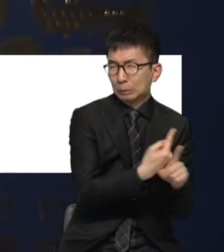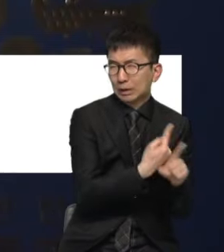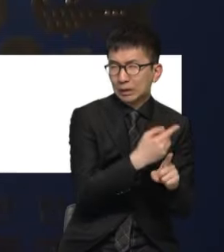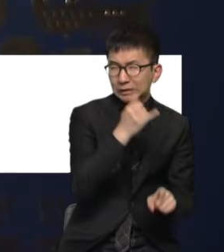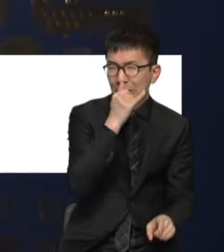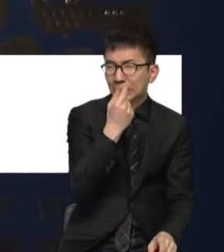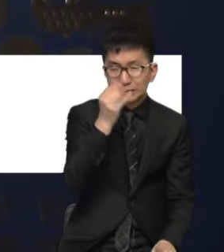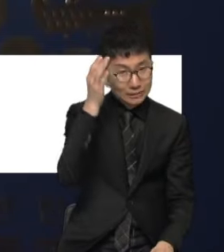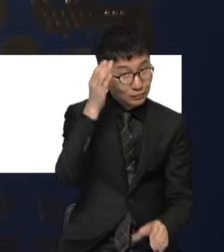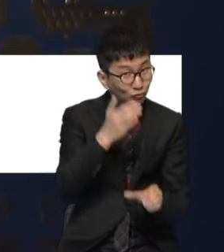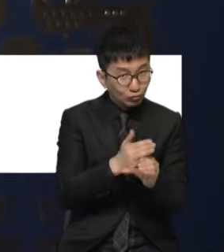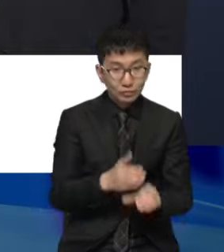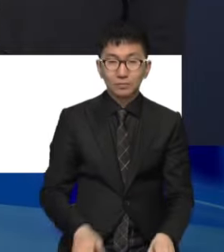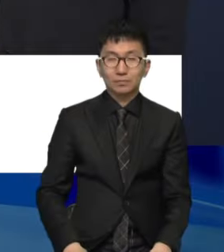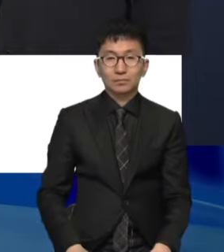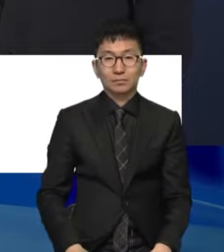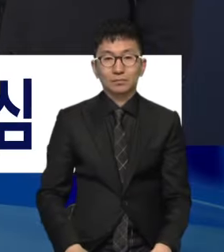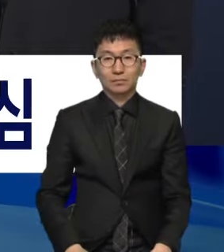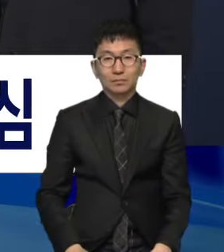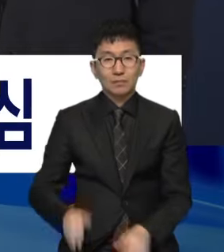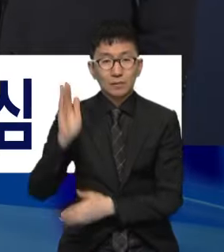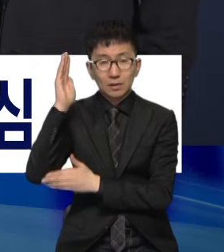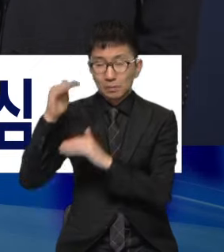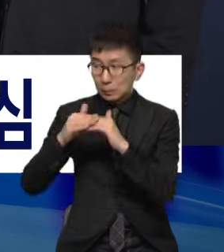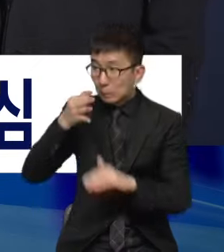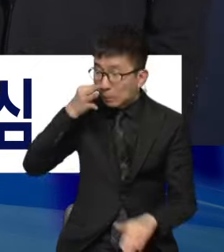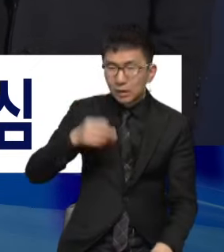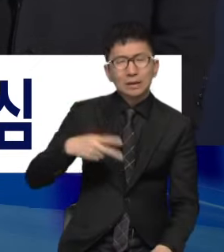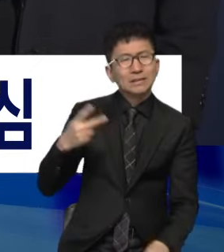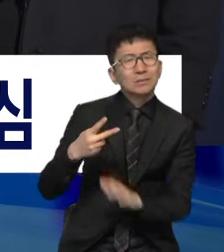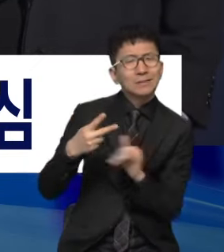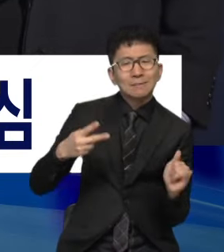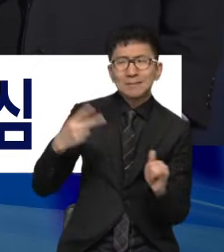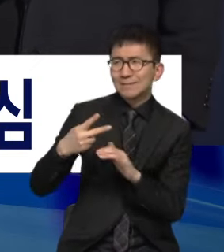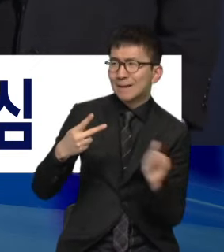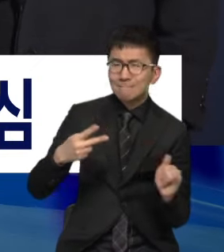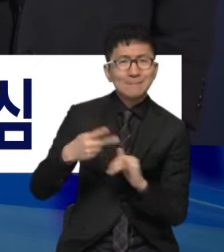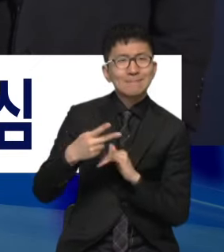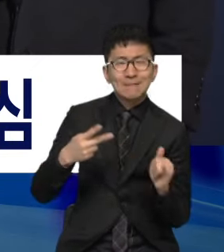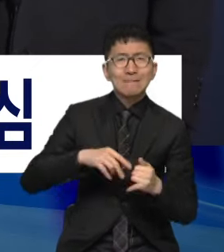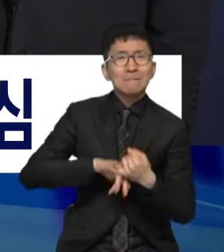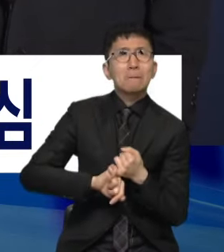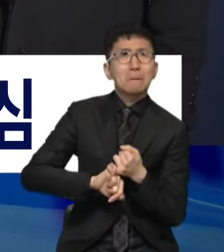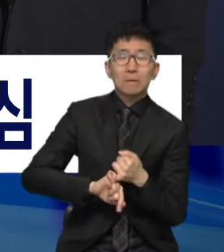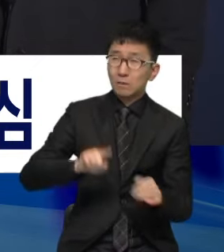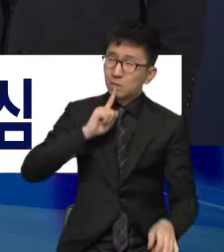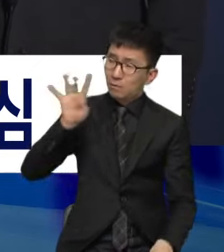가지고 있는데요. 하지만 담화 대부분을 2천 명 증원의 불가피성을 강조하는 데 할애했다며 의료계에서는 진정성을 의심합니다.